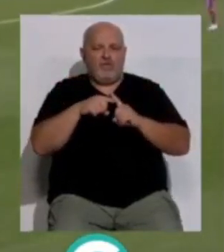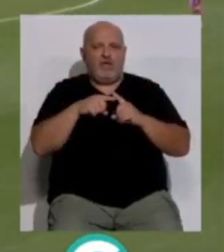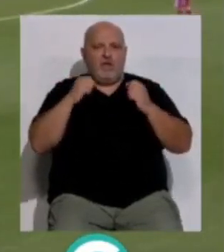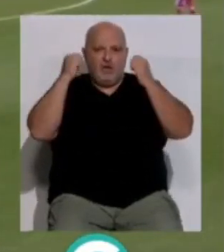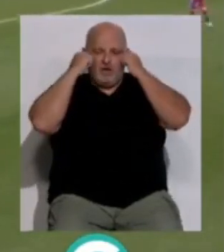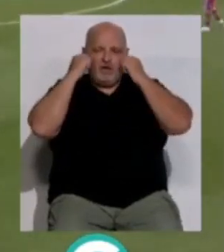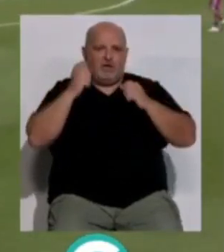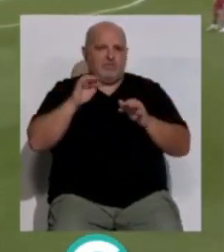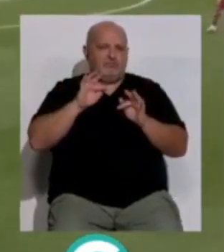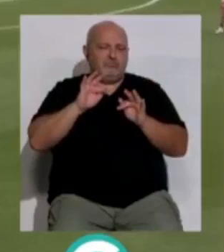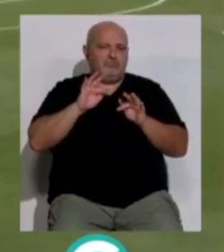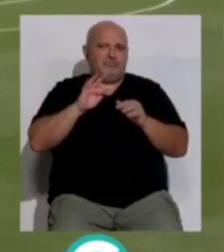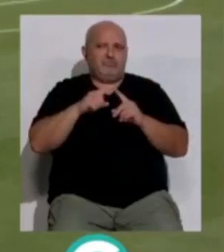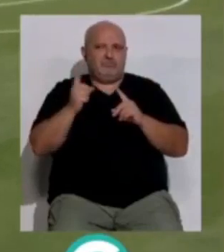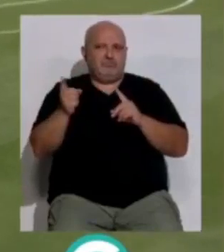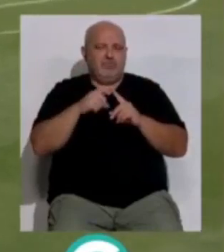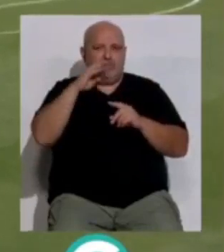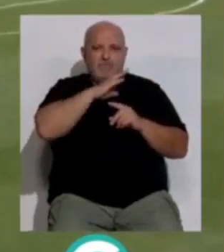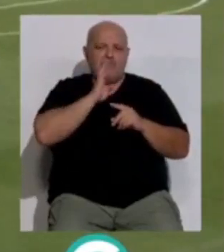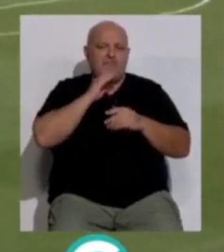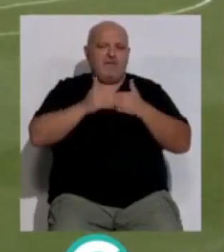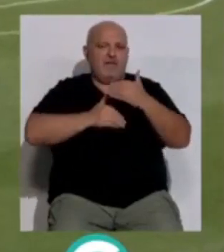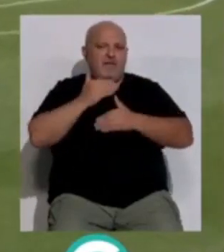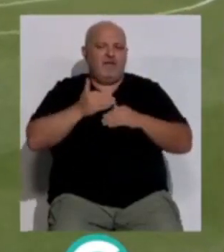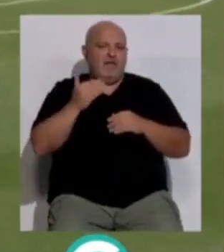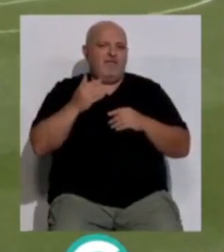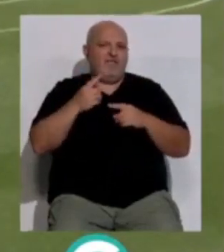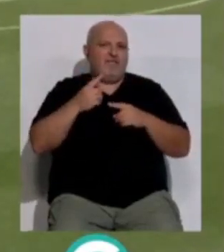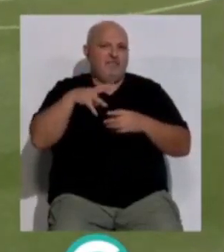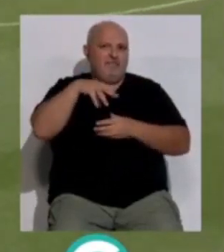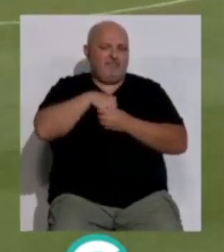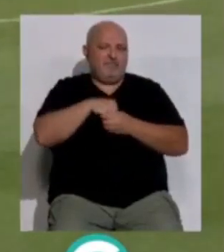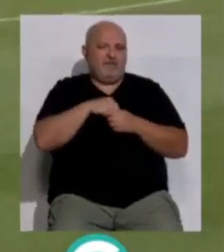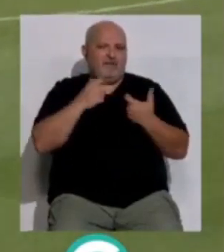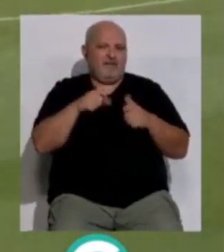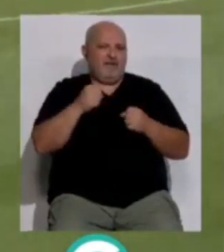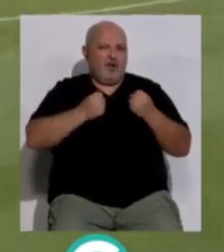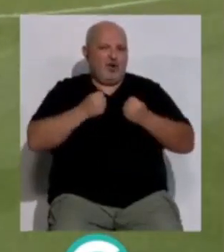durante ese trayecto con el padre o la madre que les lleva o familiar en el en el en el coche y